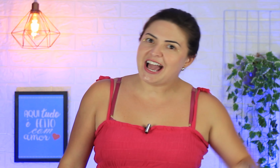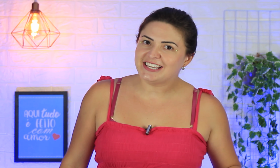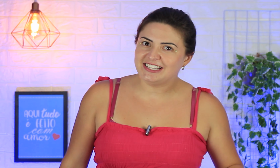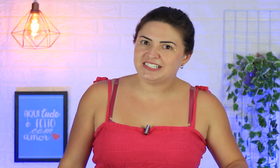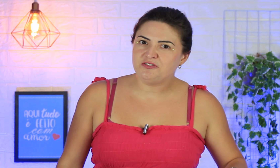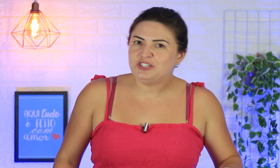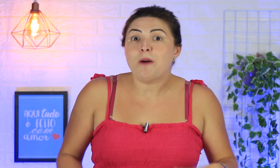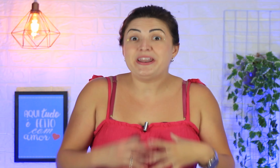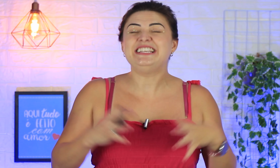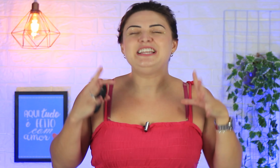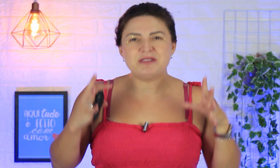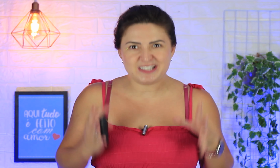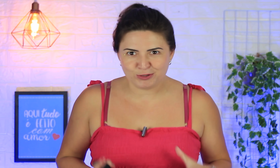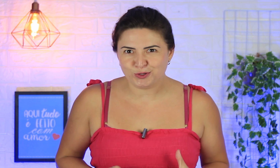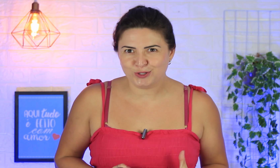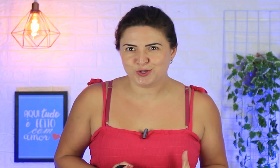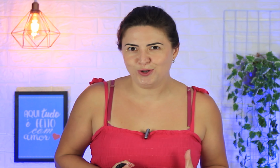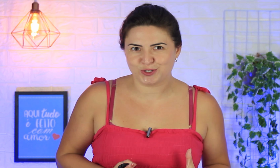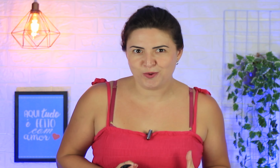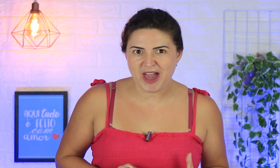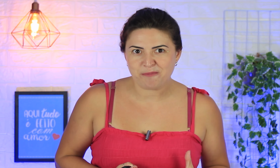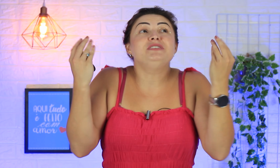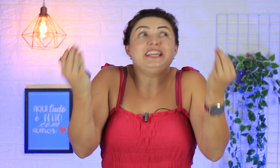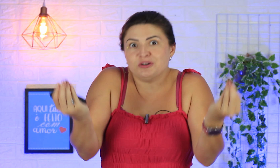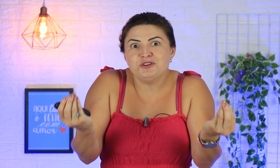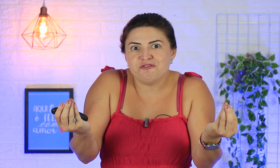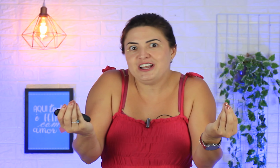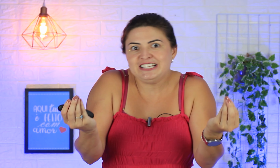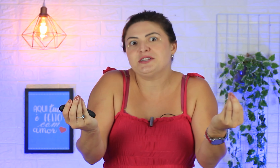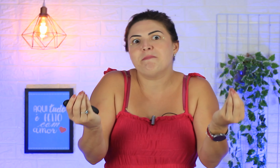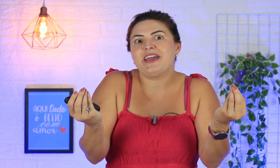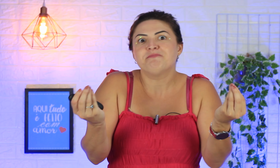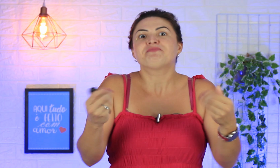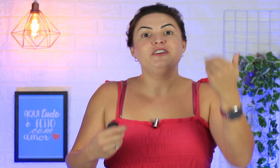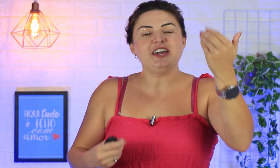like aqui nesse vídeo aprender libras é muito gostoso não é me deixa muito feliz também ver